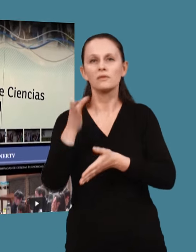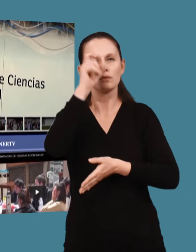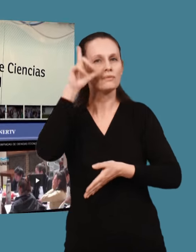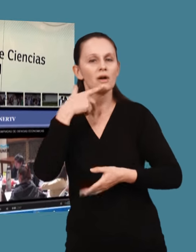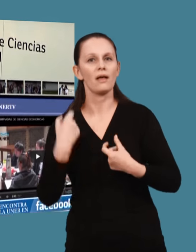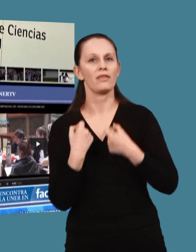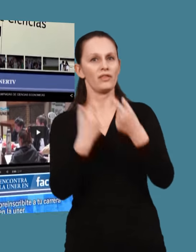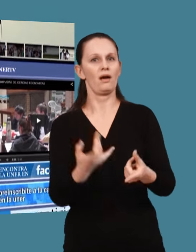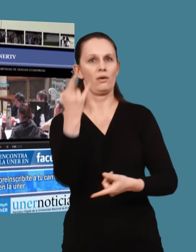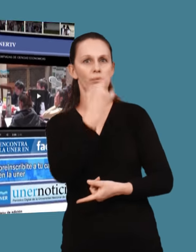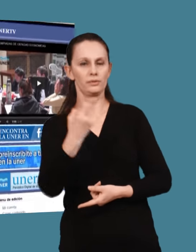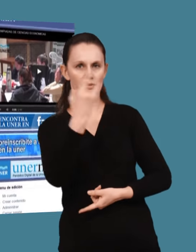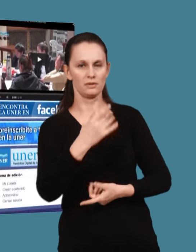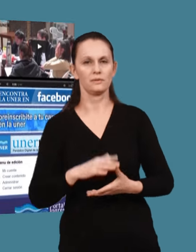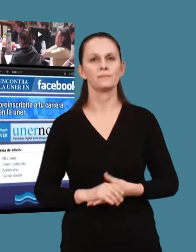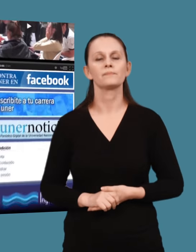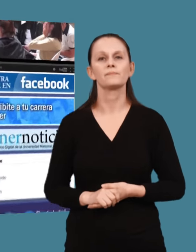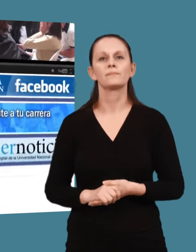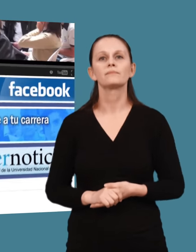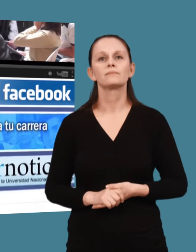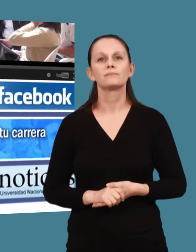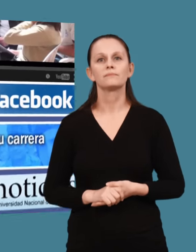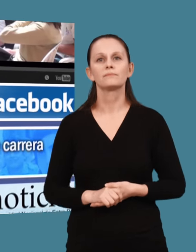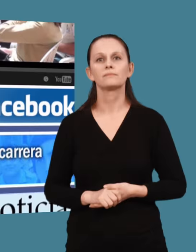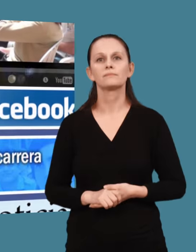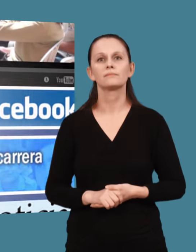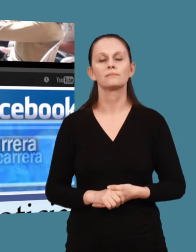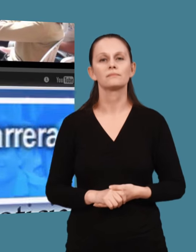ofrece la Universidad.